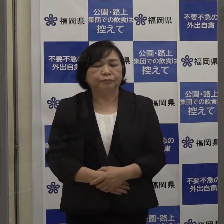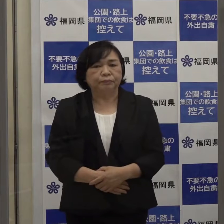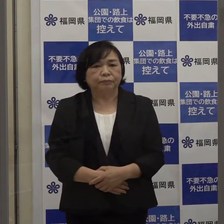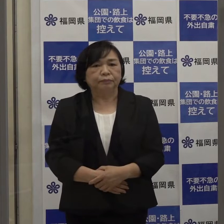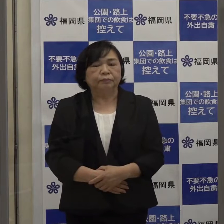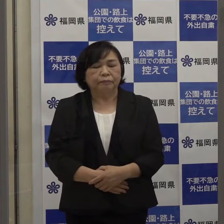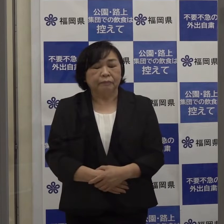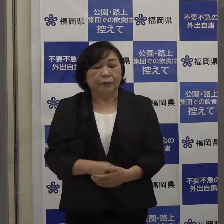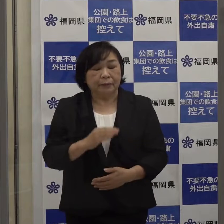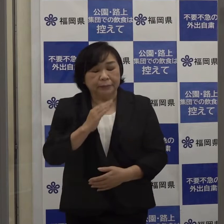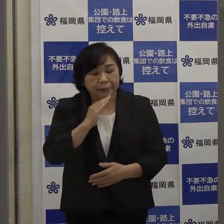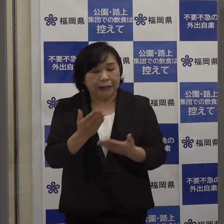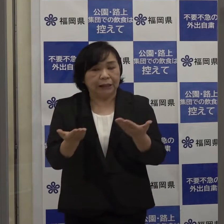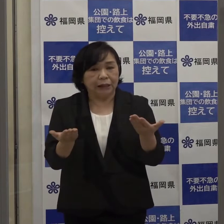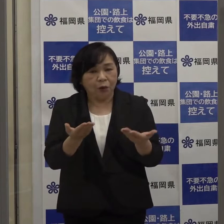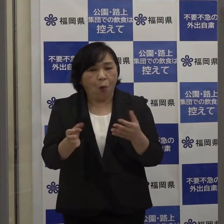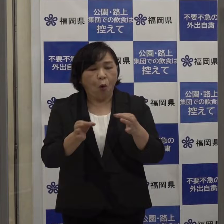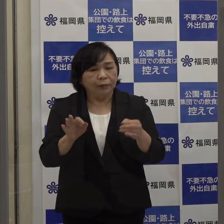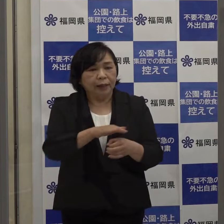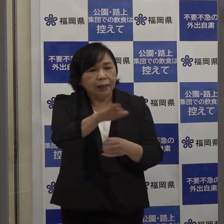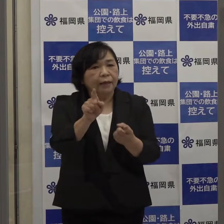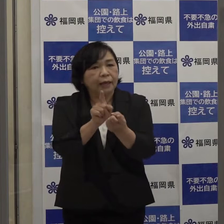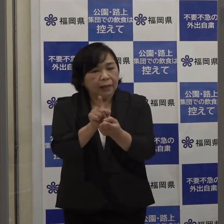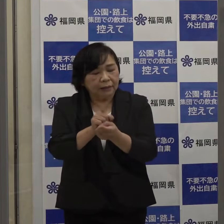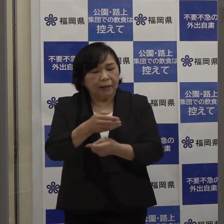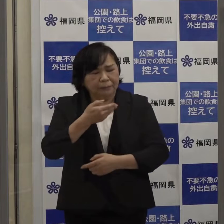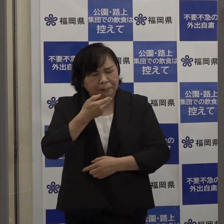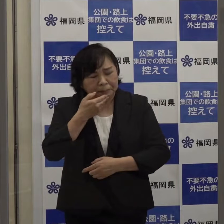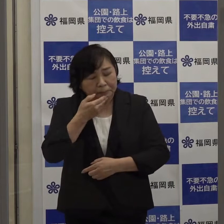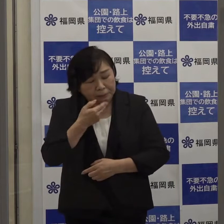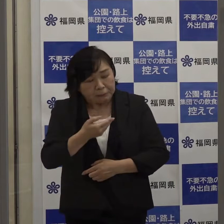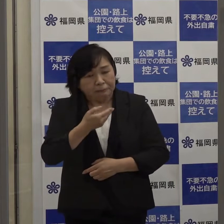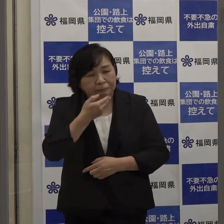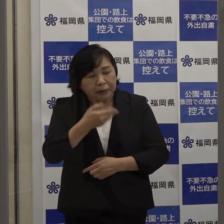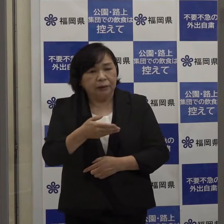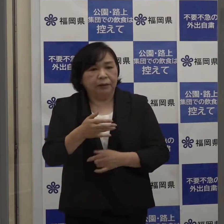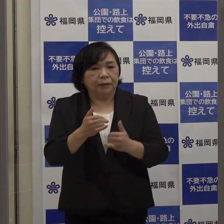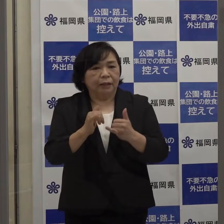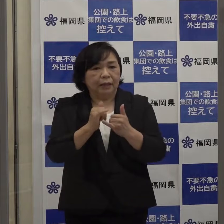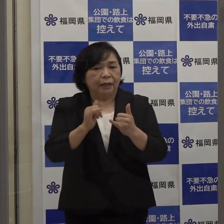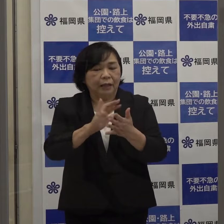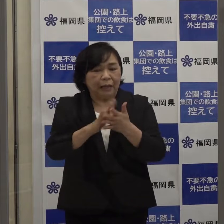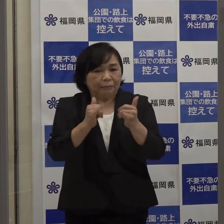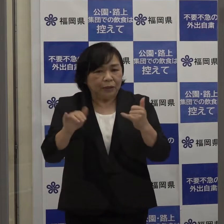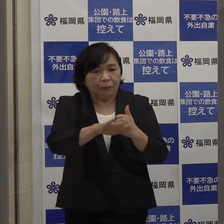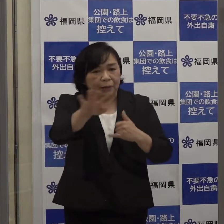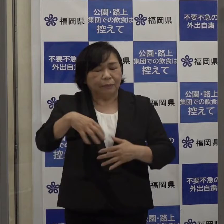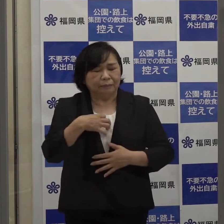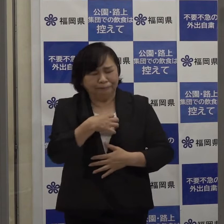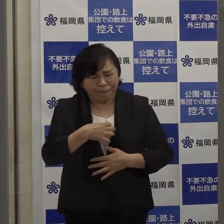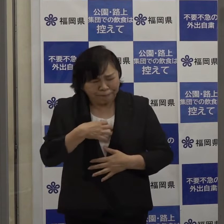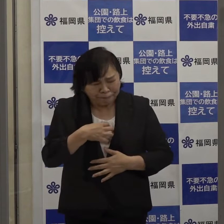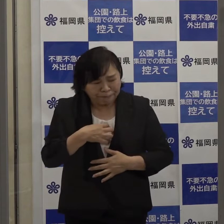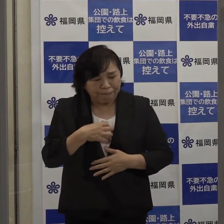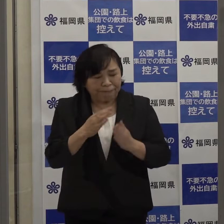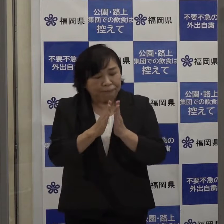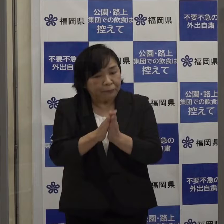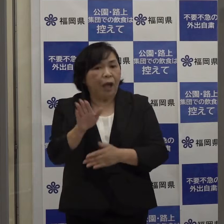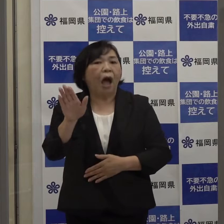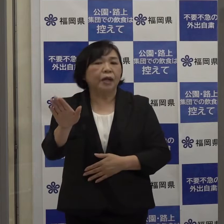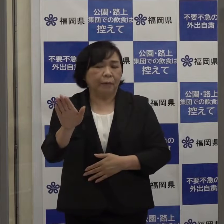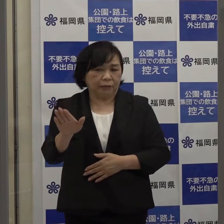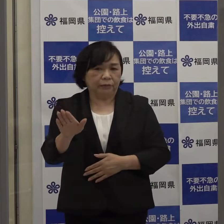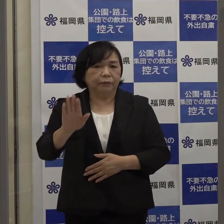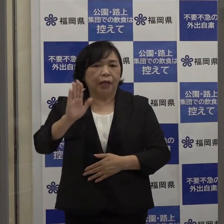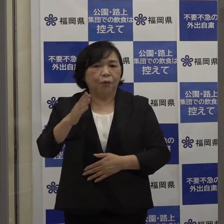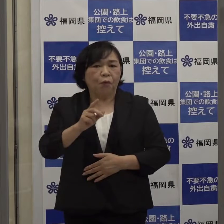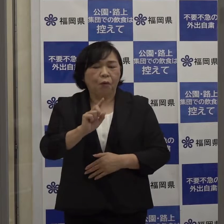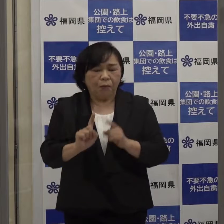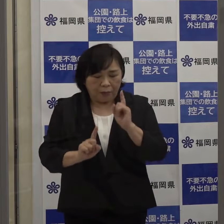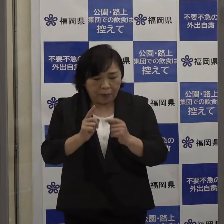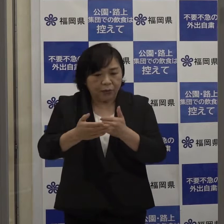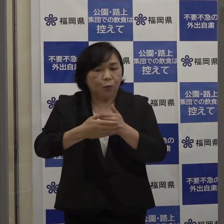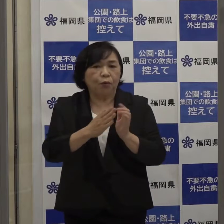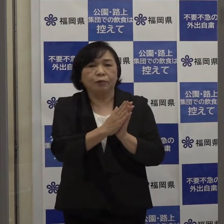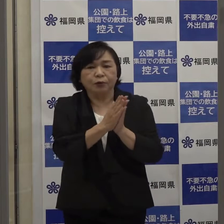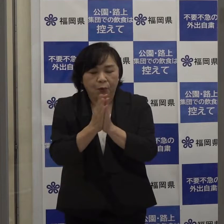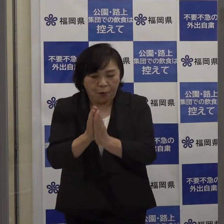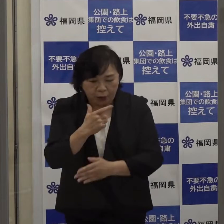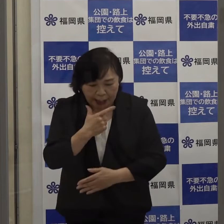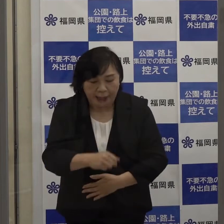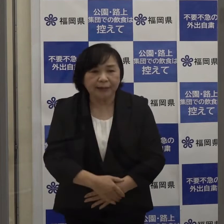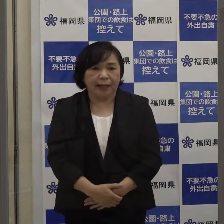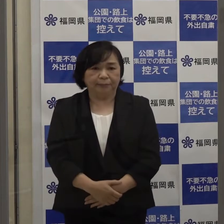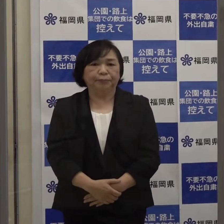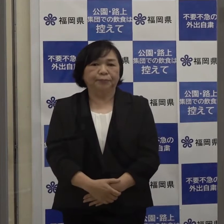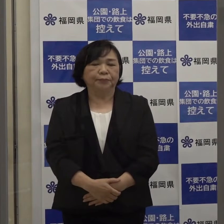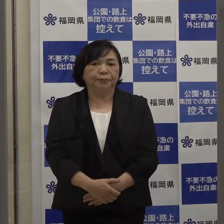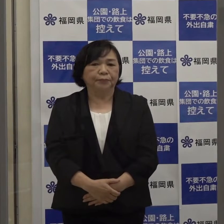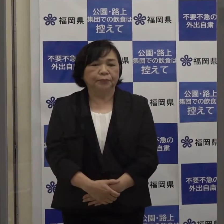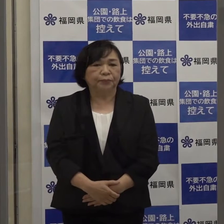事業者の皆さん また ご不便をおかけする県民の皆さんには大変心苦しく思っていますが 何卒ご協力をお願い申し上げます